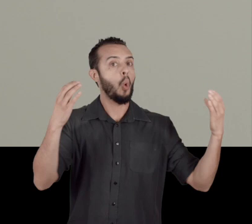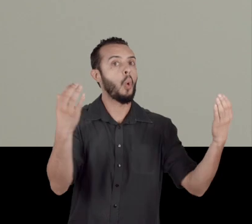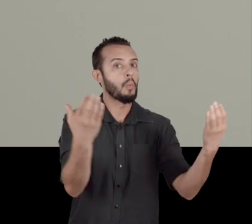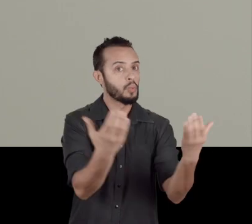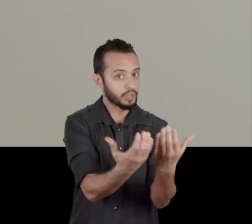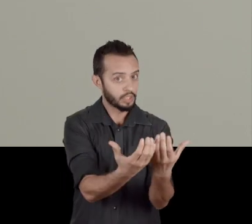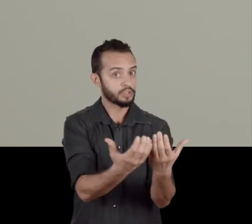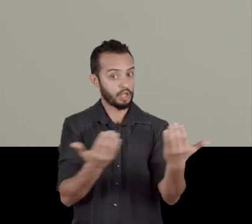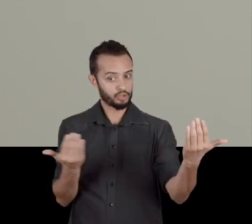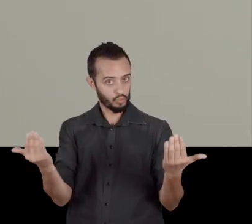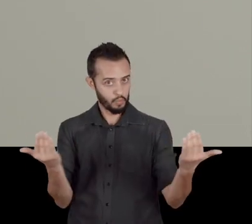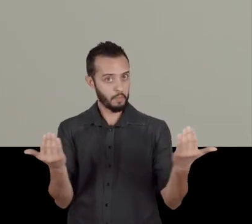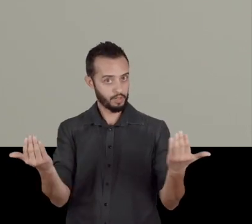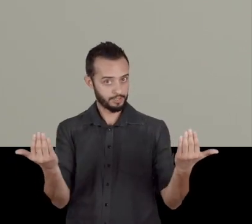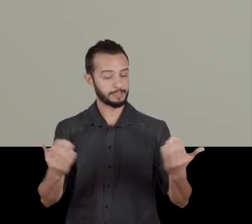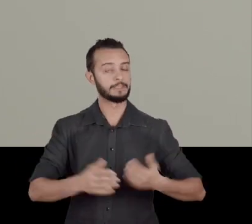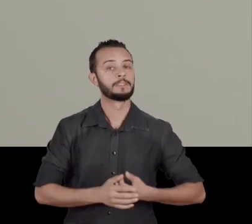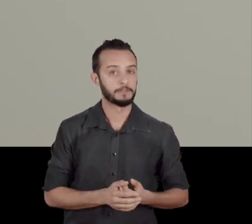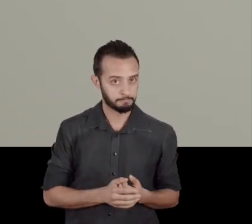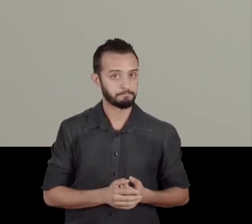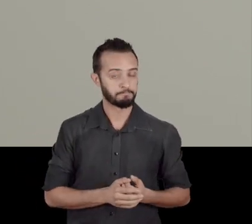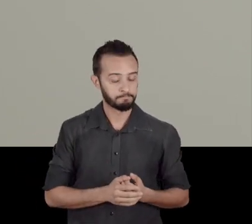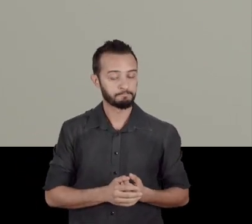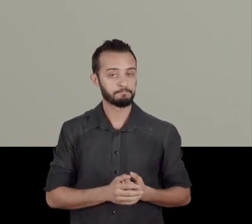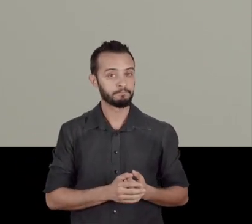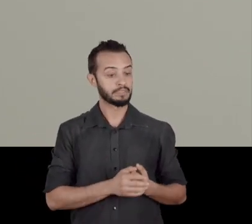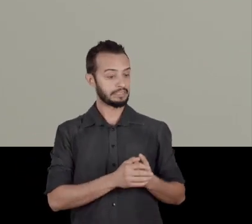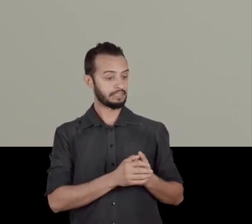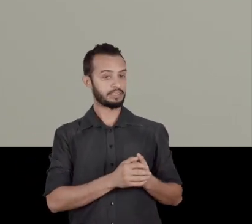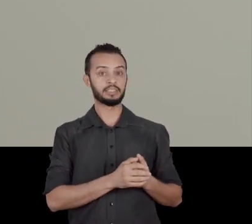e hoje que a gente tem comunidades mais expandidas